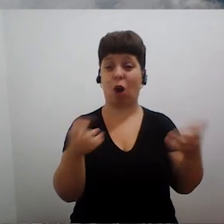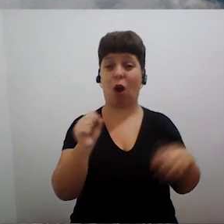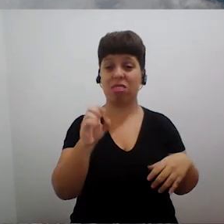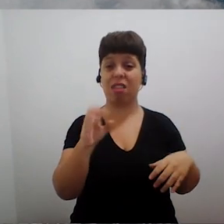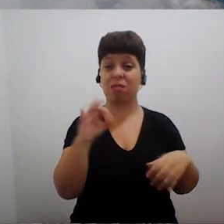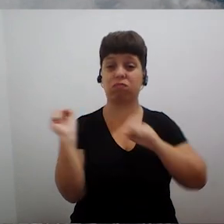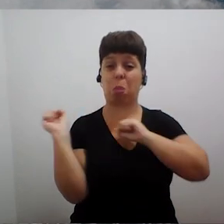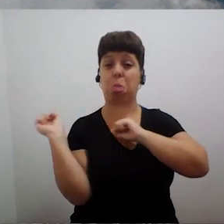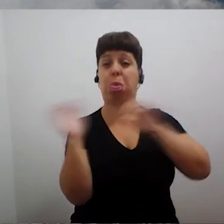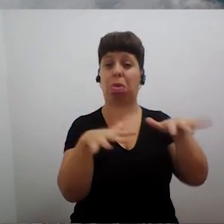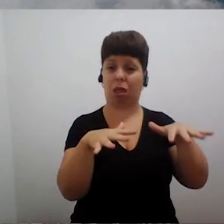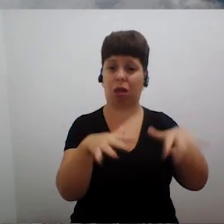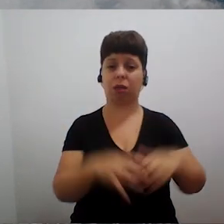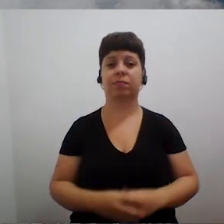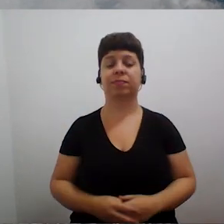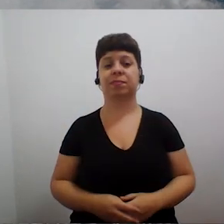Desses lixos, do que é produzido.